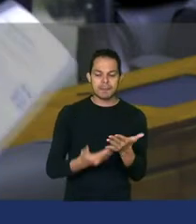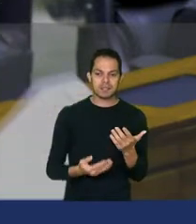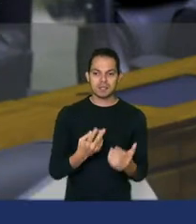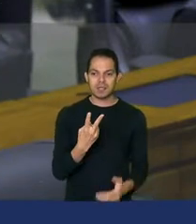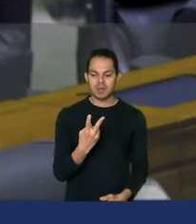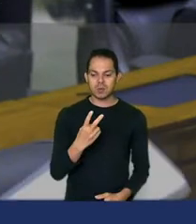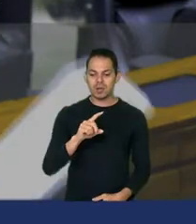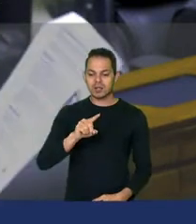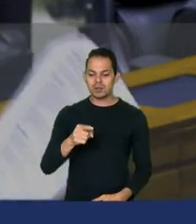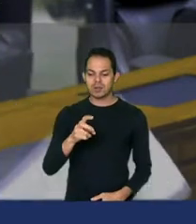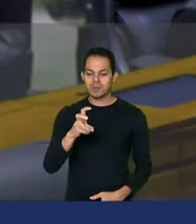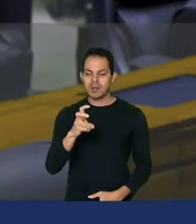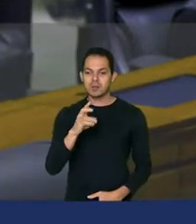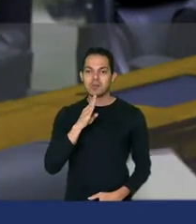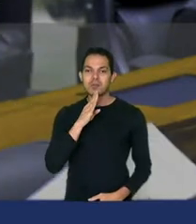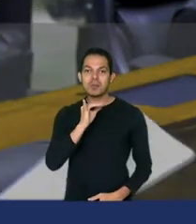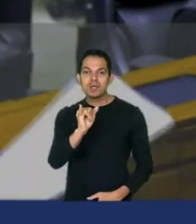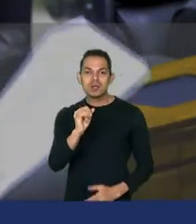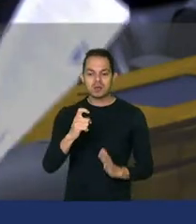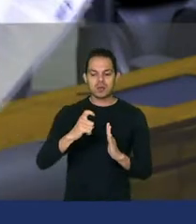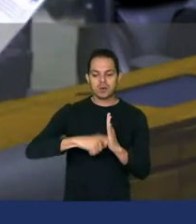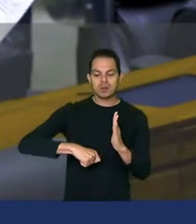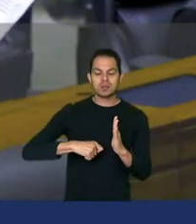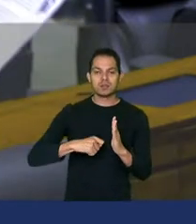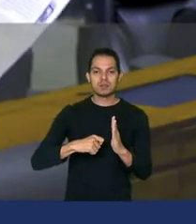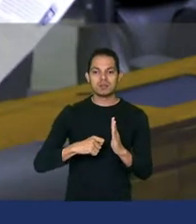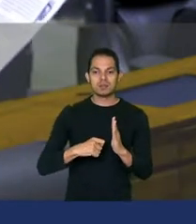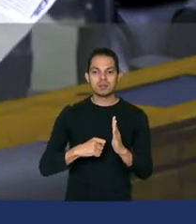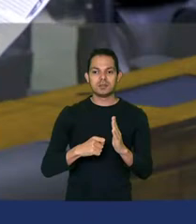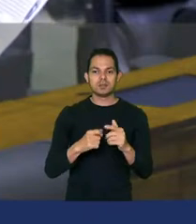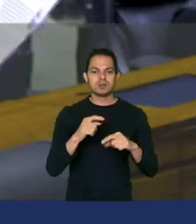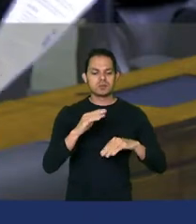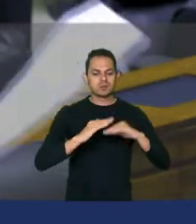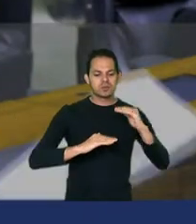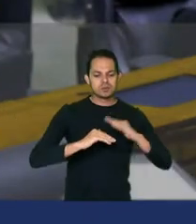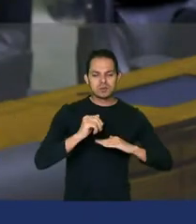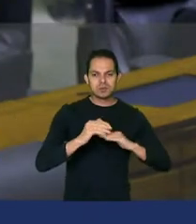PONTUA QUE A PERDA COM A LEGALIZAÇÃO DOS BINGOS SERÁ DE 4 BILHÕES E MEIO EM